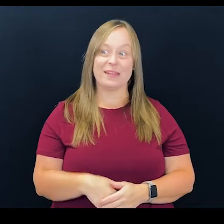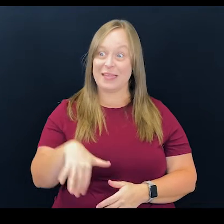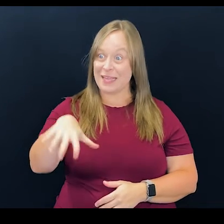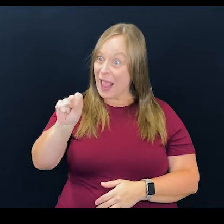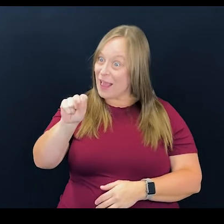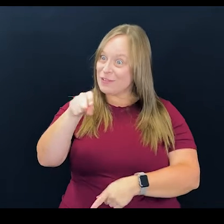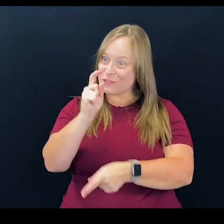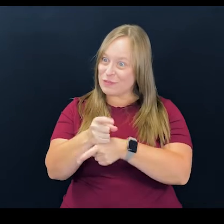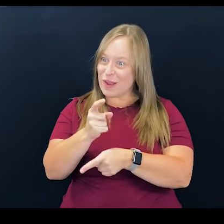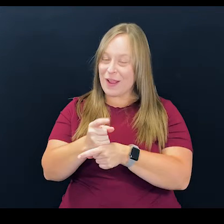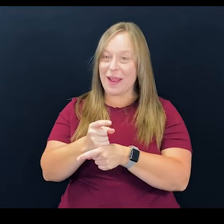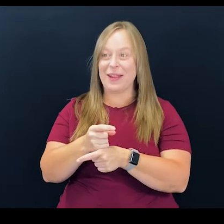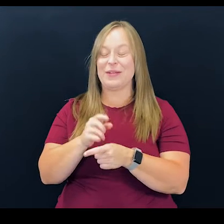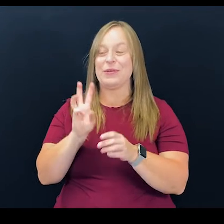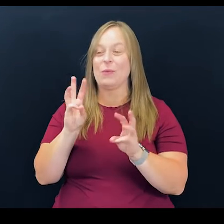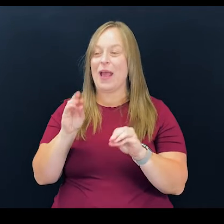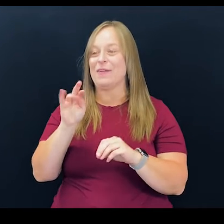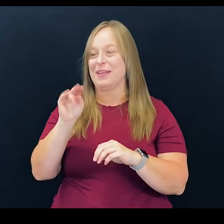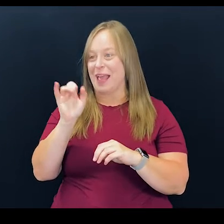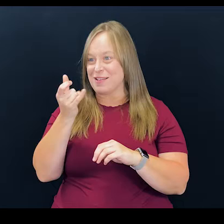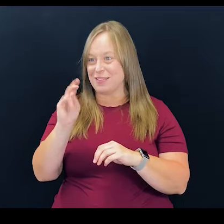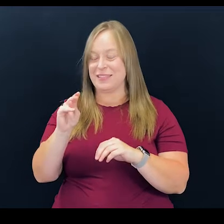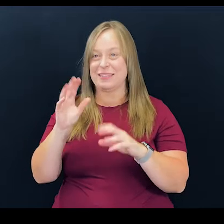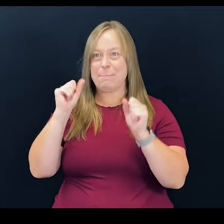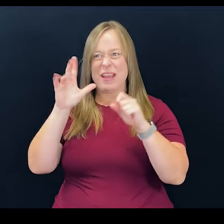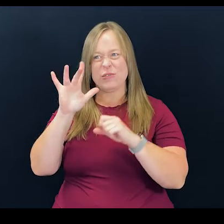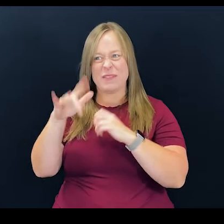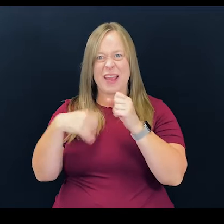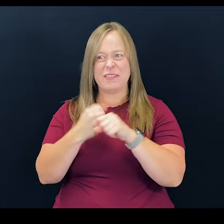Sí, ¡es cierto! Wow, Nelson. Me sorprende, 25 años.